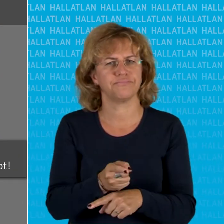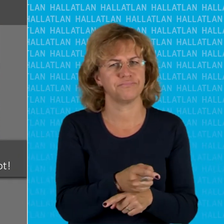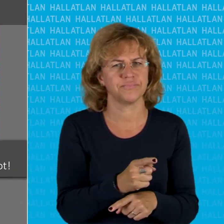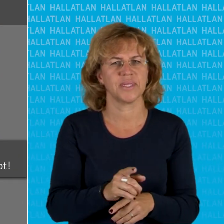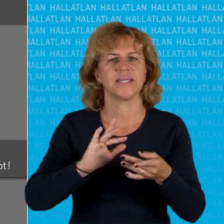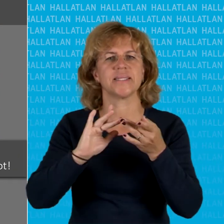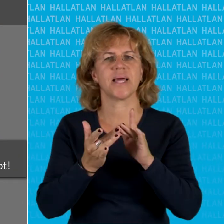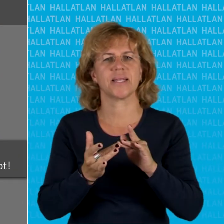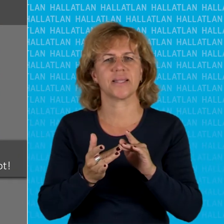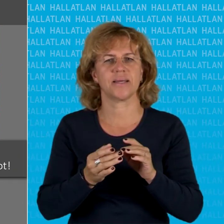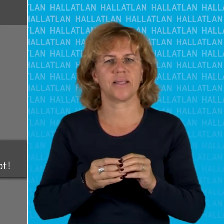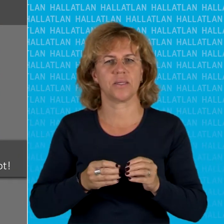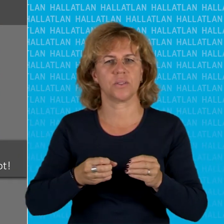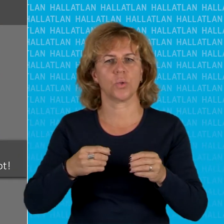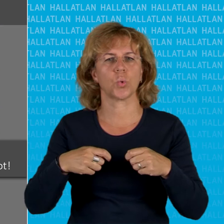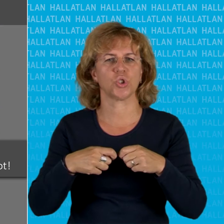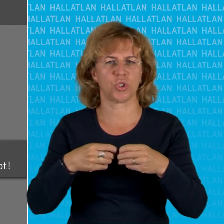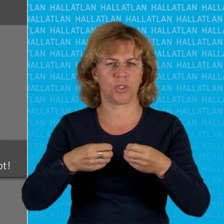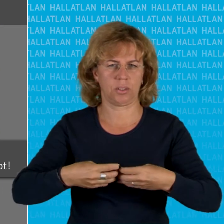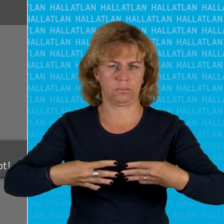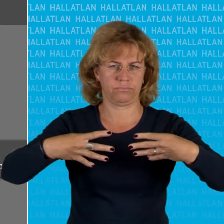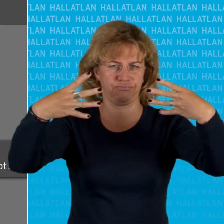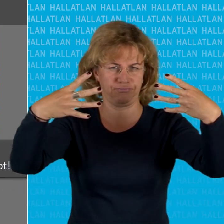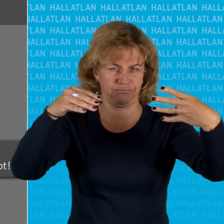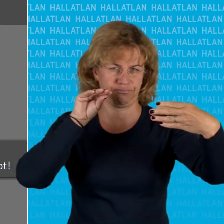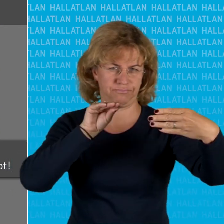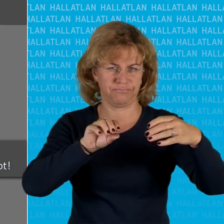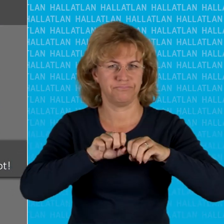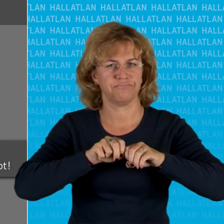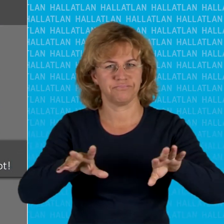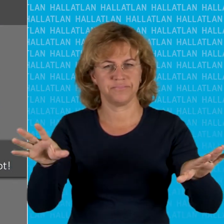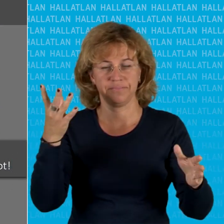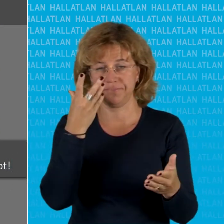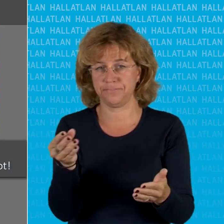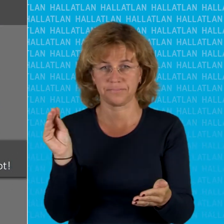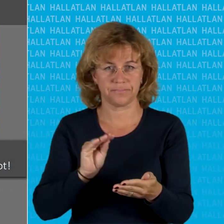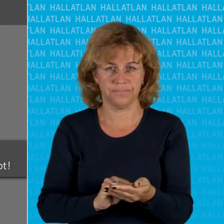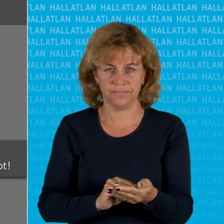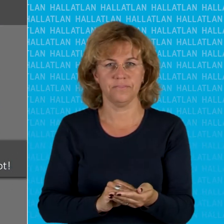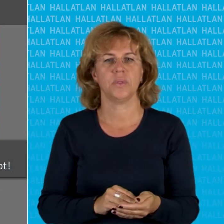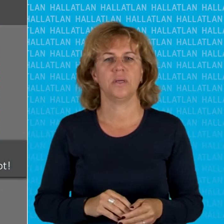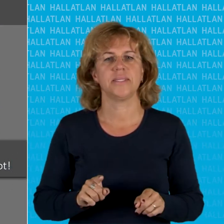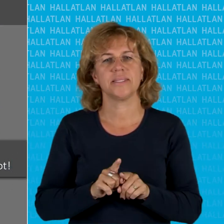azt az internetes közösségi oldalakon terjedő alaptalan híresztelést,